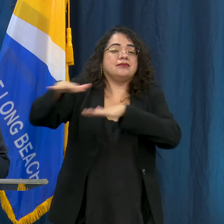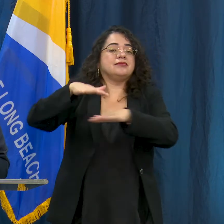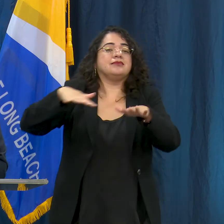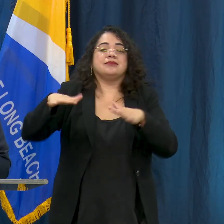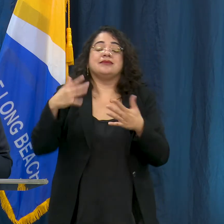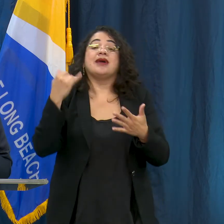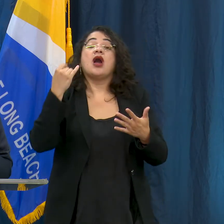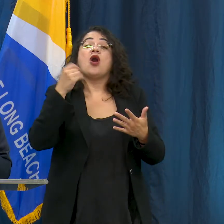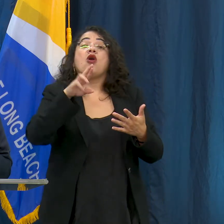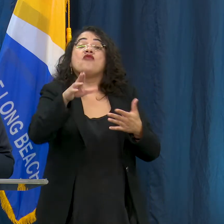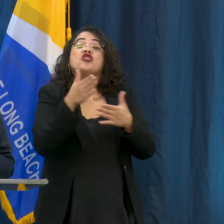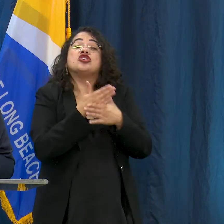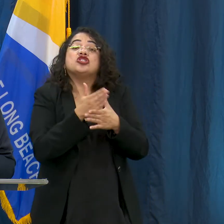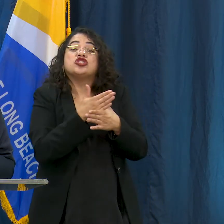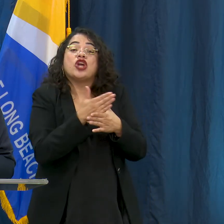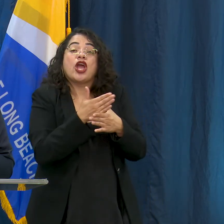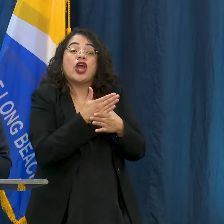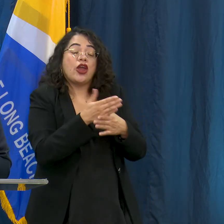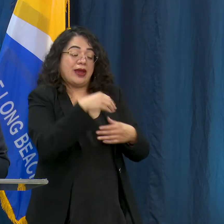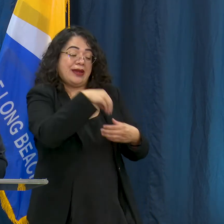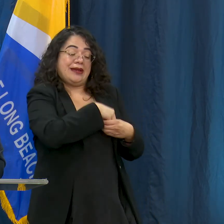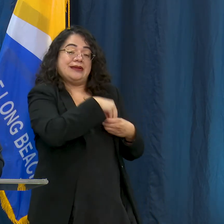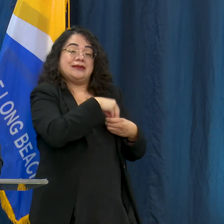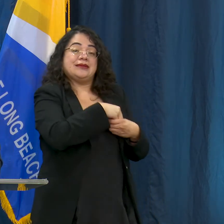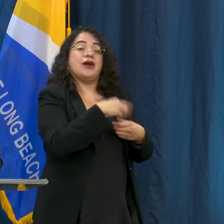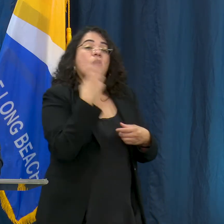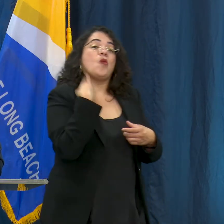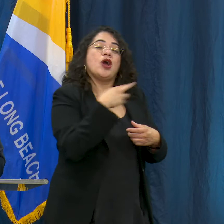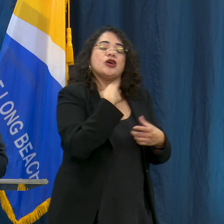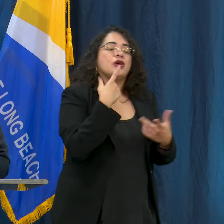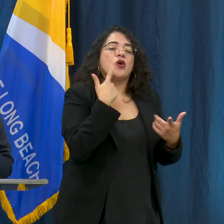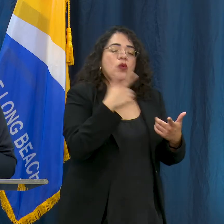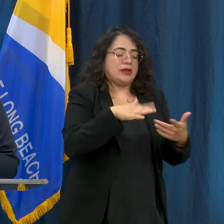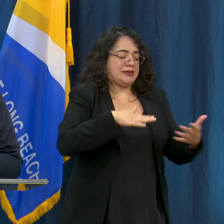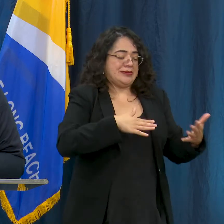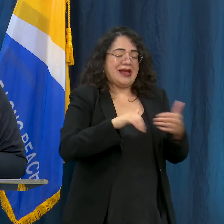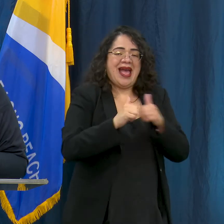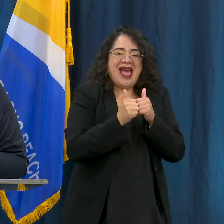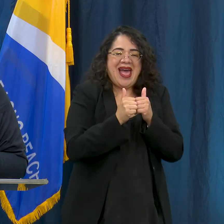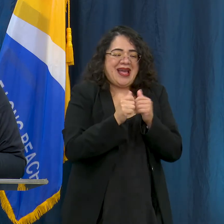Bertino spacio al Aire Libre un público a no pueden man tener el distance